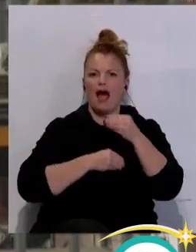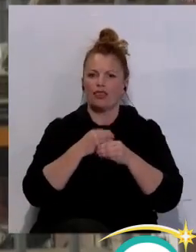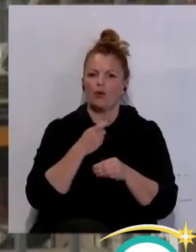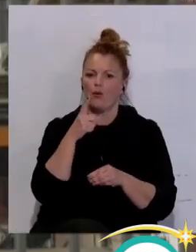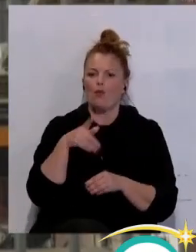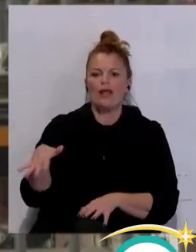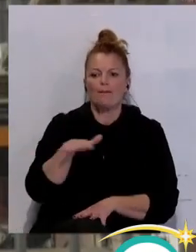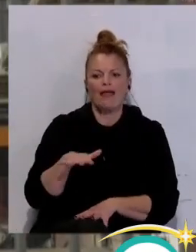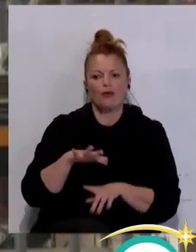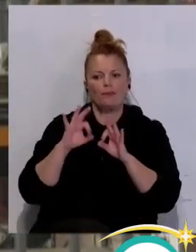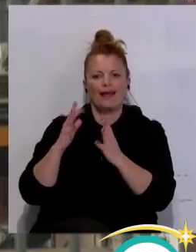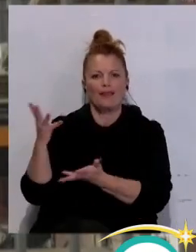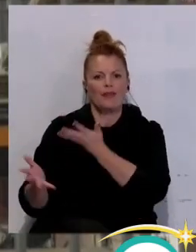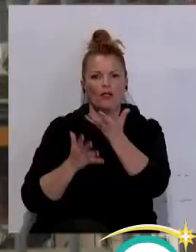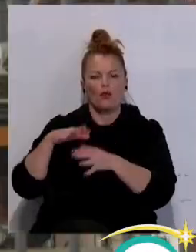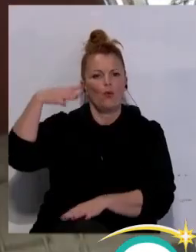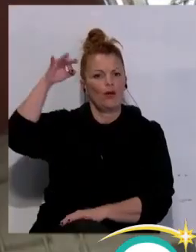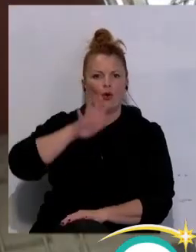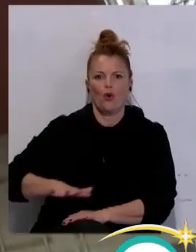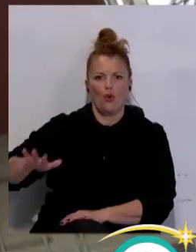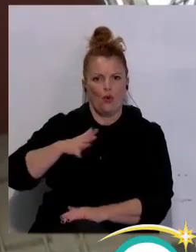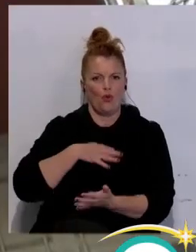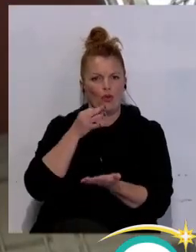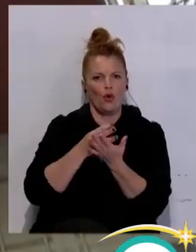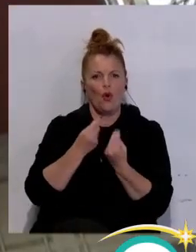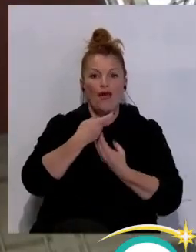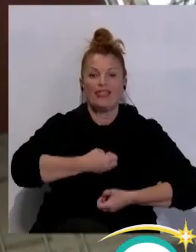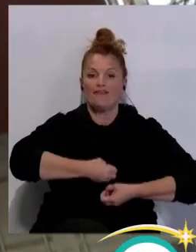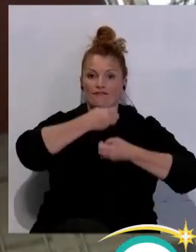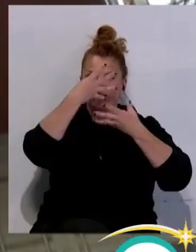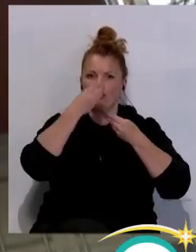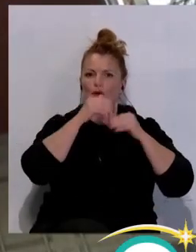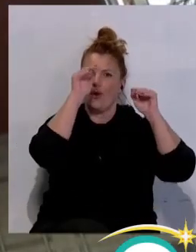espacio de dinamización único en la ciudad con el edificio de contenedores marítimos reciclados